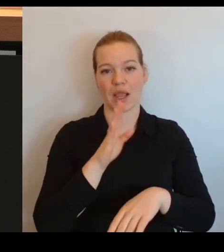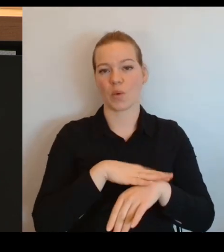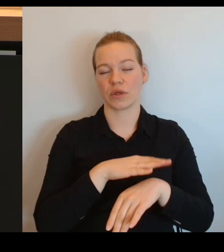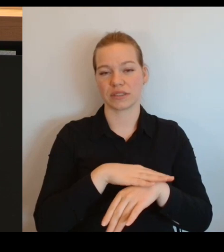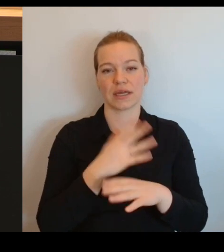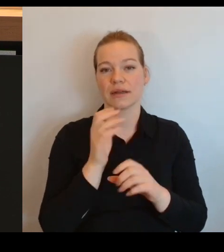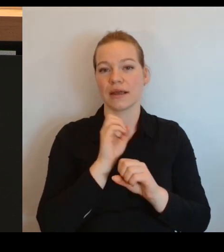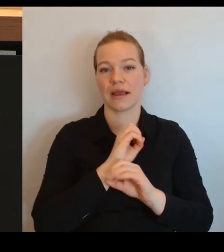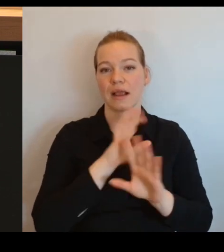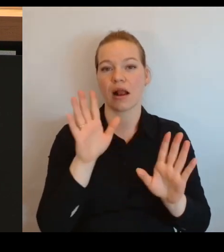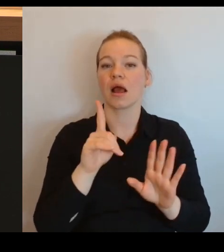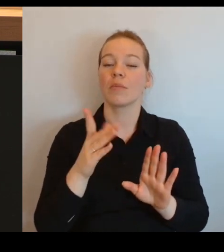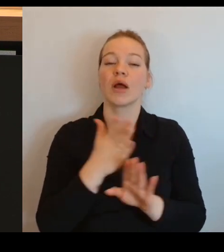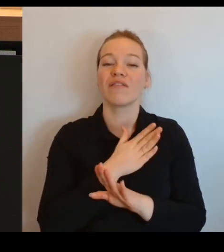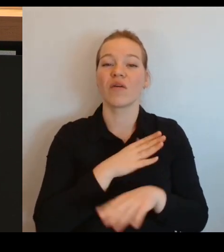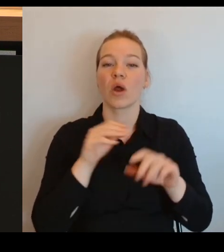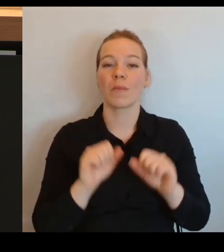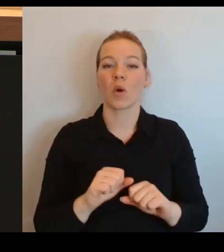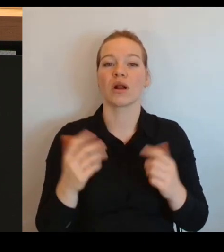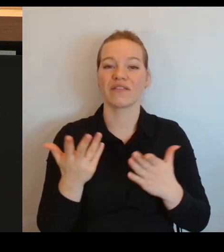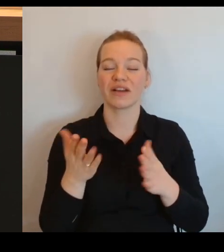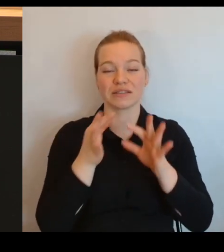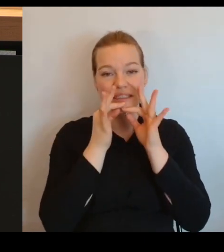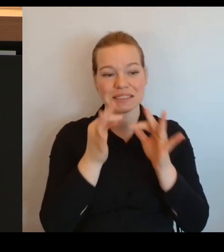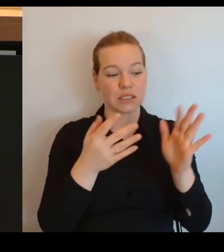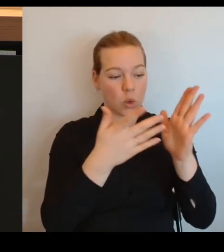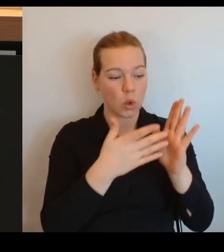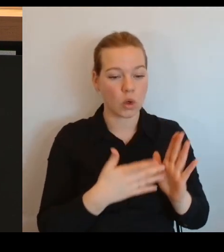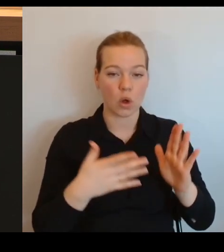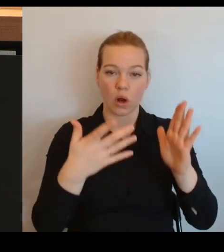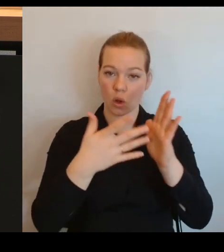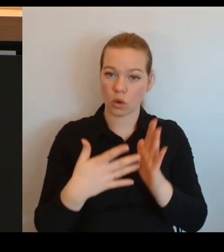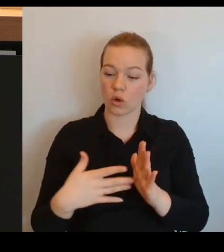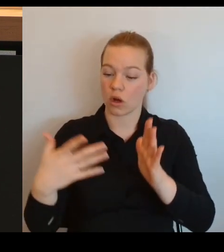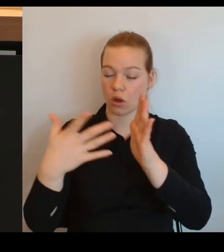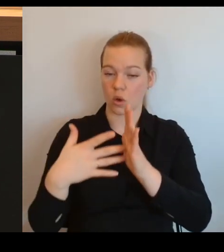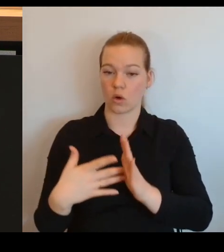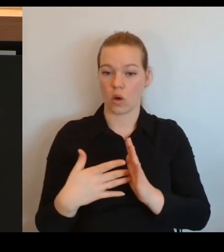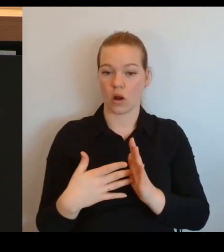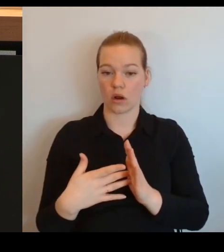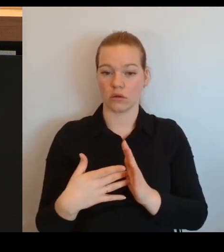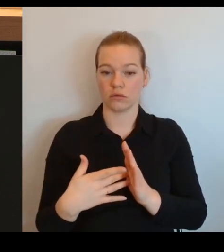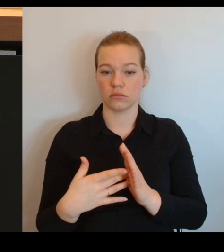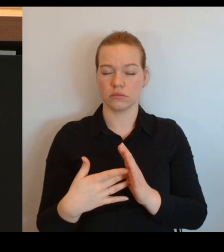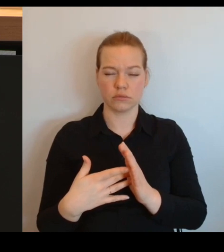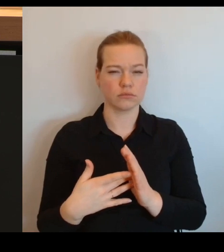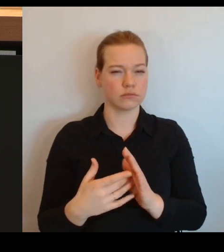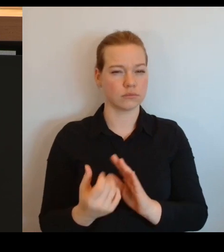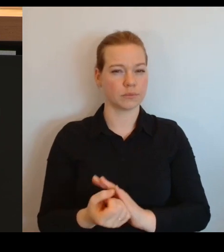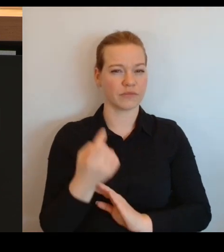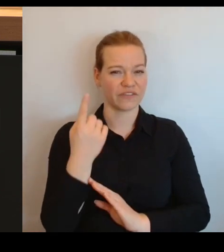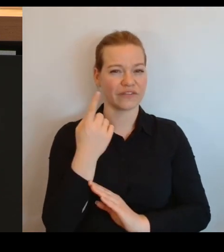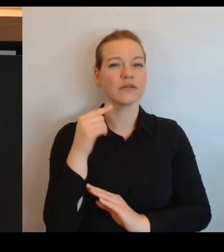50 Menschen, die gemeinsam in einem Bus sitzen, zu spät kommen, nur weil eine einzelne Person der Meinung ist, sie müsste